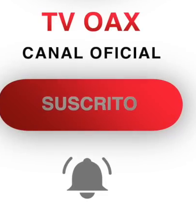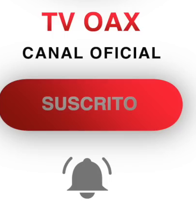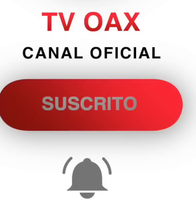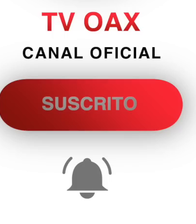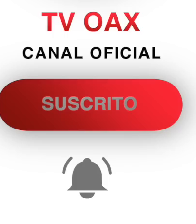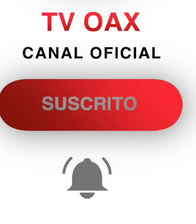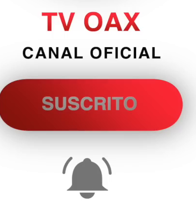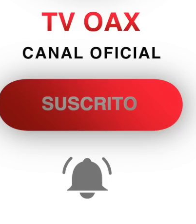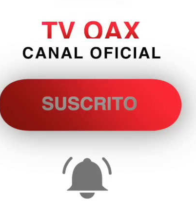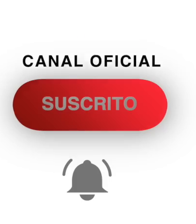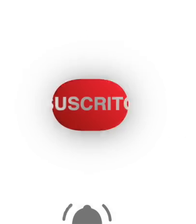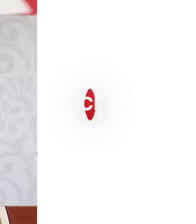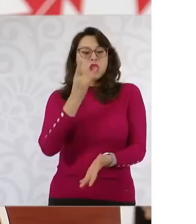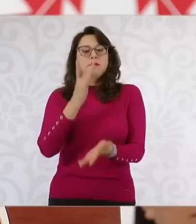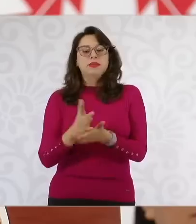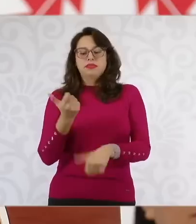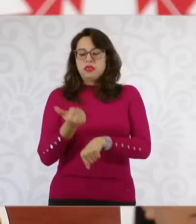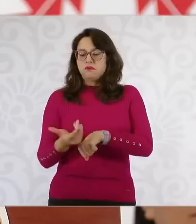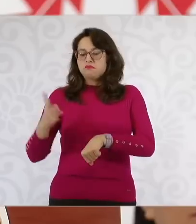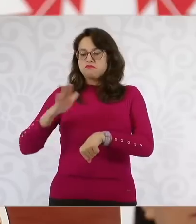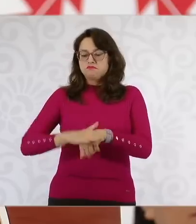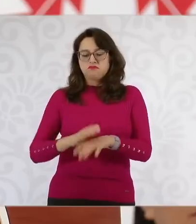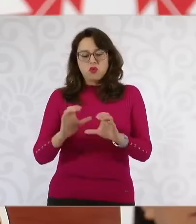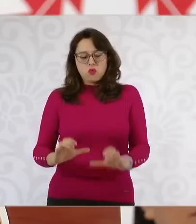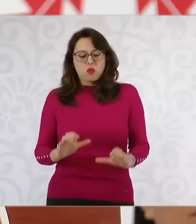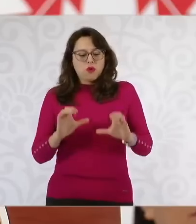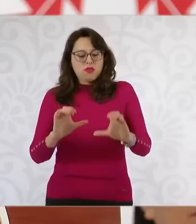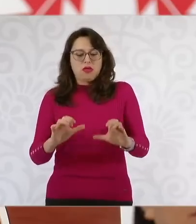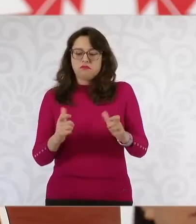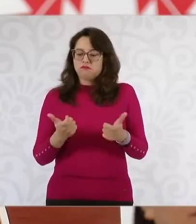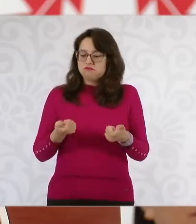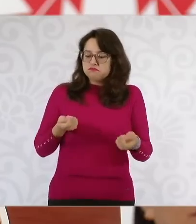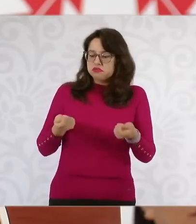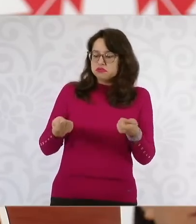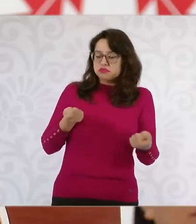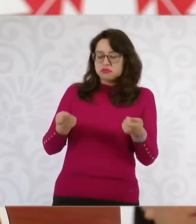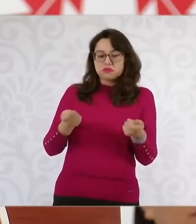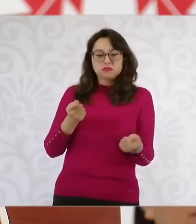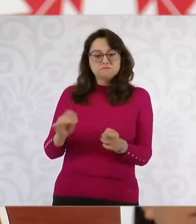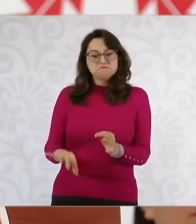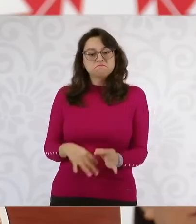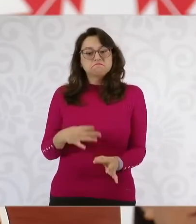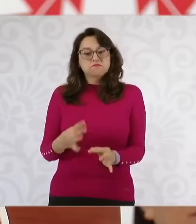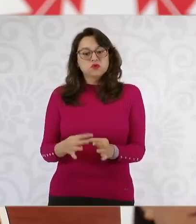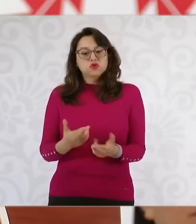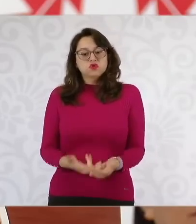administrar adecuadamente los recursos del pueblo gracias Feliz año para todas y todos